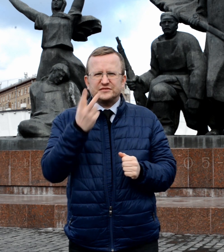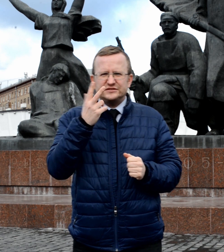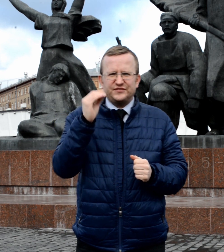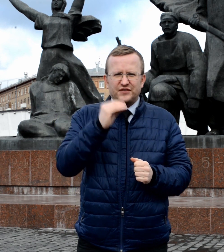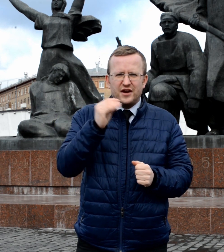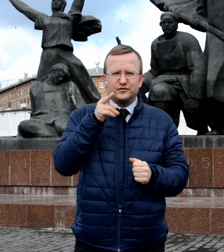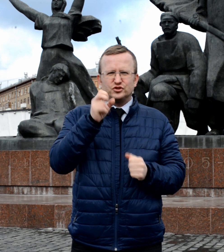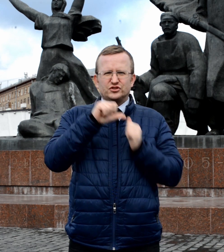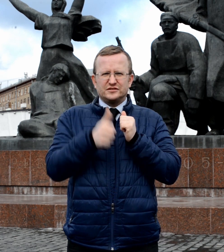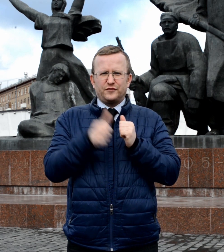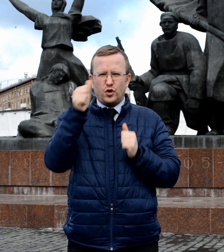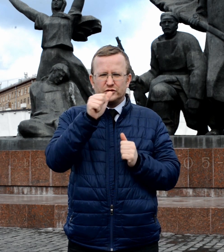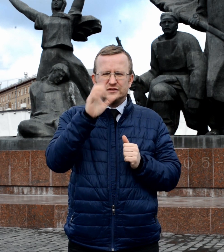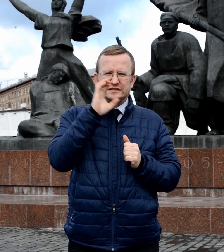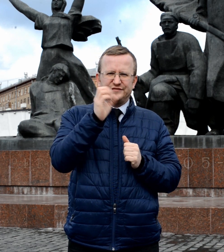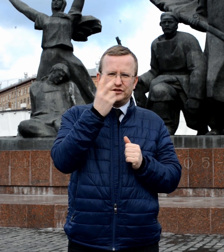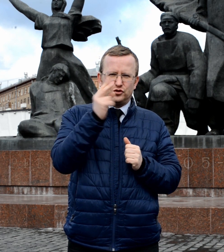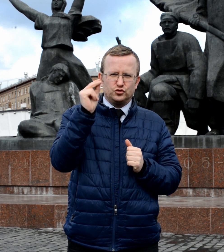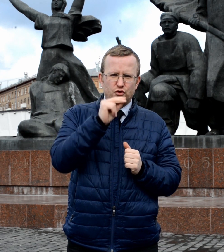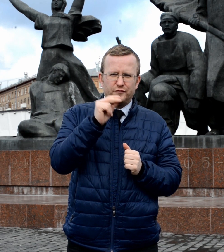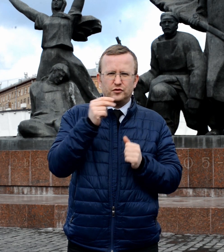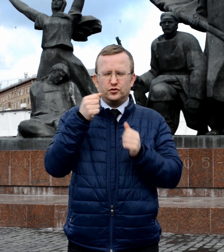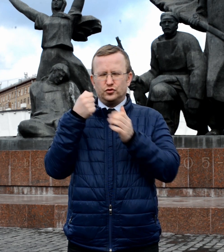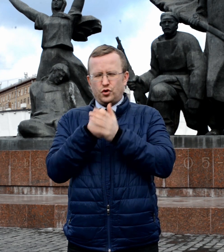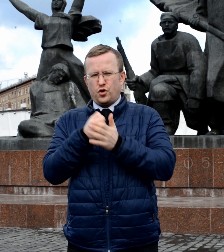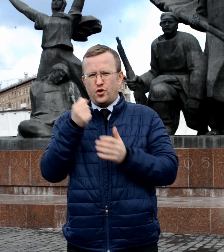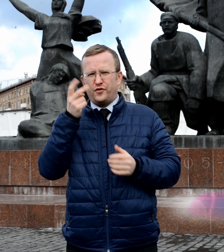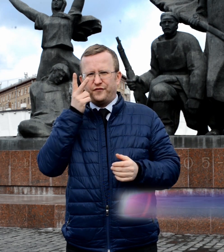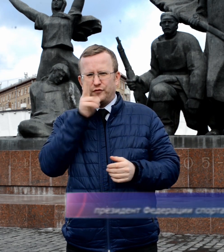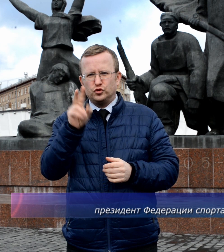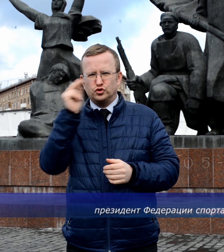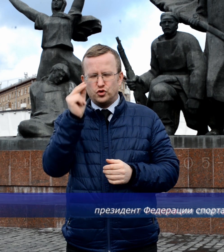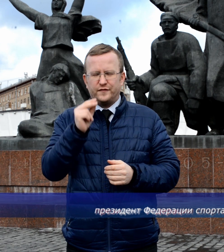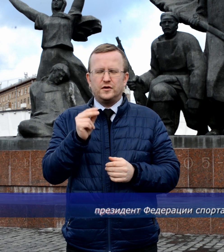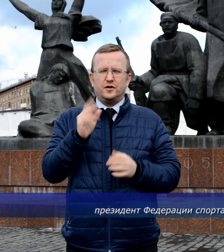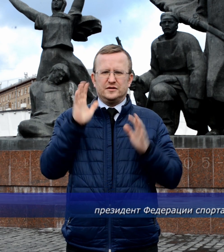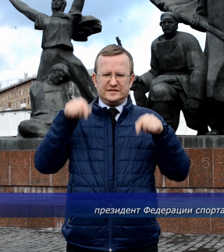13 февраля 2016 года, с 12 до 14 часов здесь